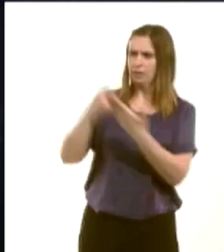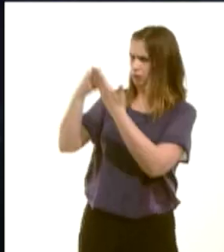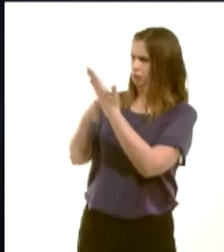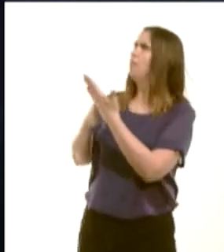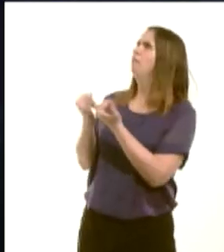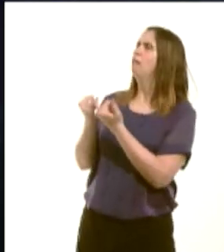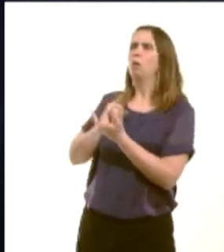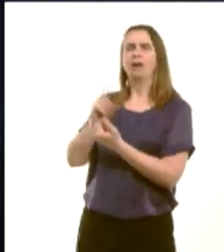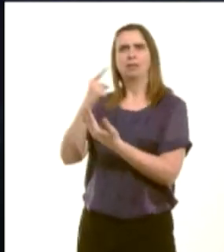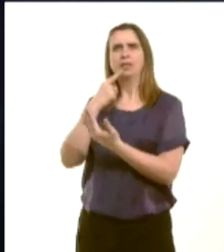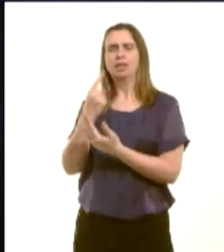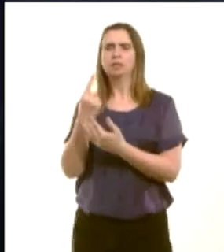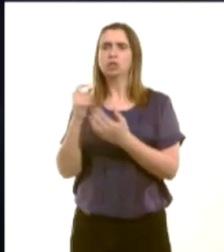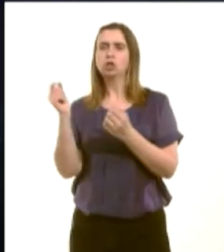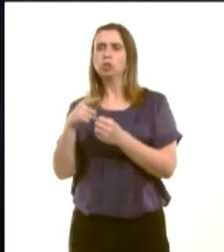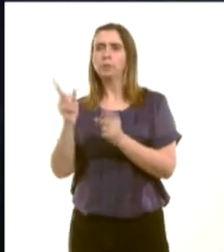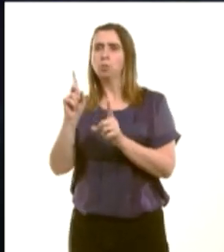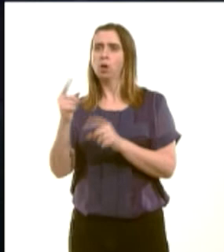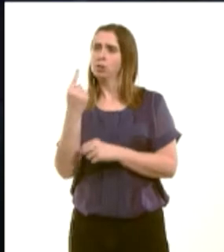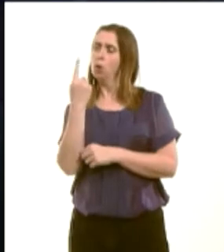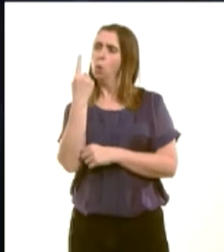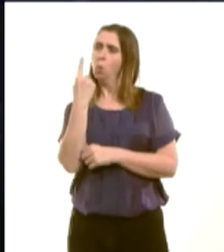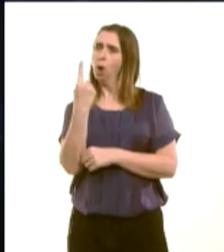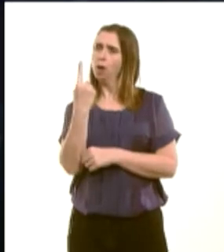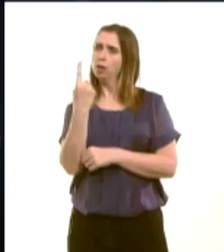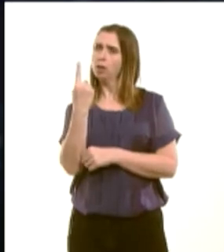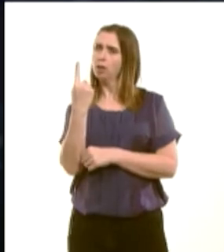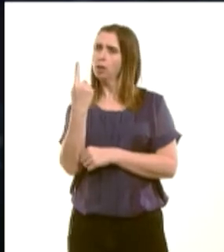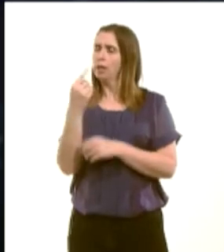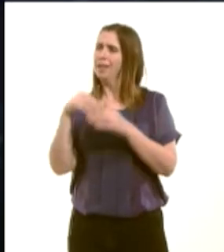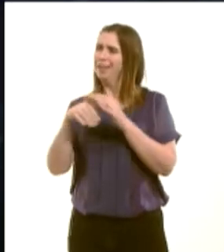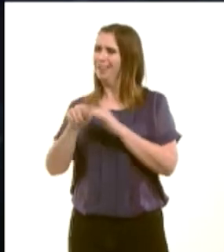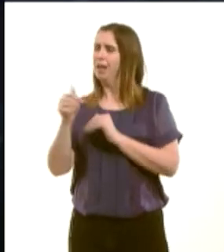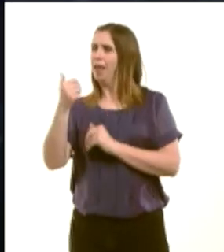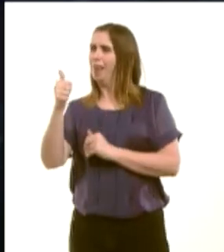o fewn y Deyrnas Gyfunol. Felly, a wnewch chi fel Llywodraeth herio rhai o bolisÔauír